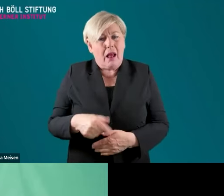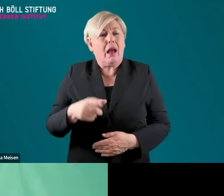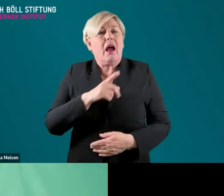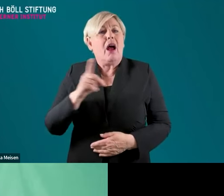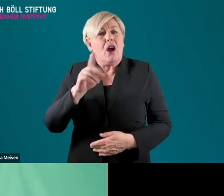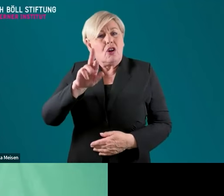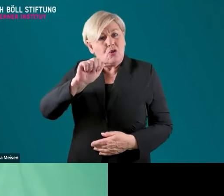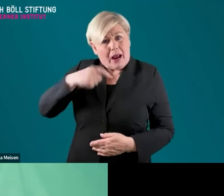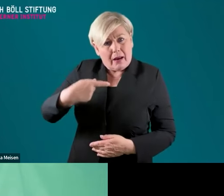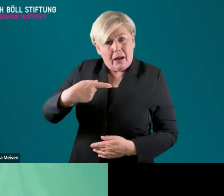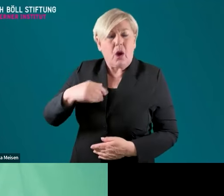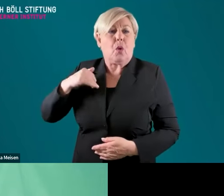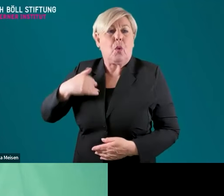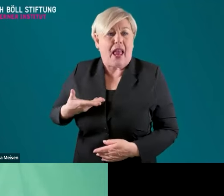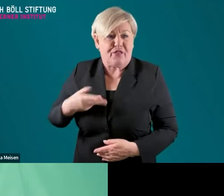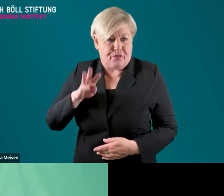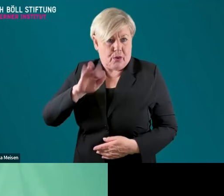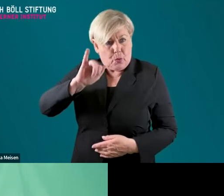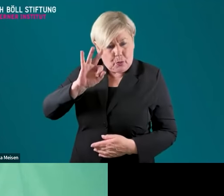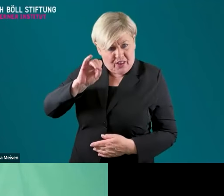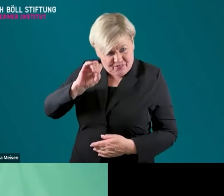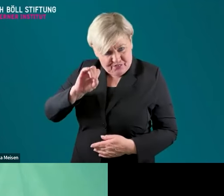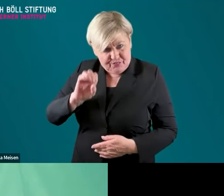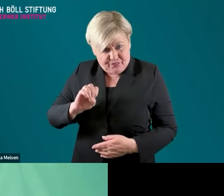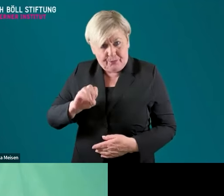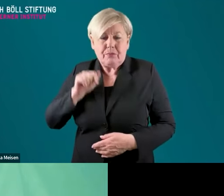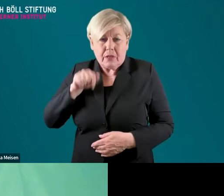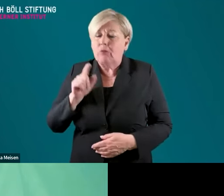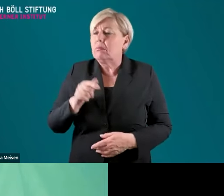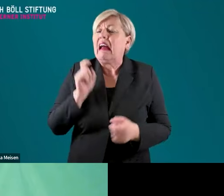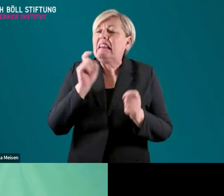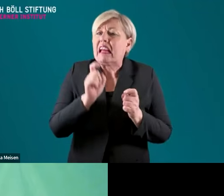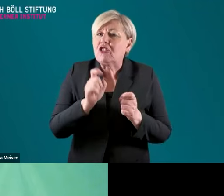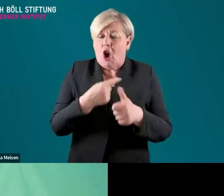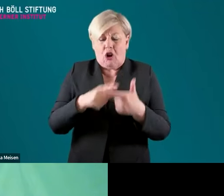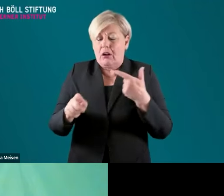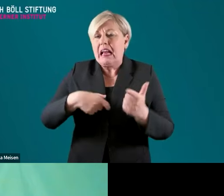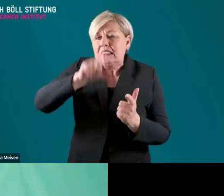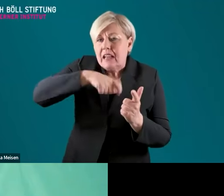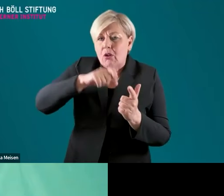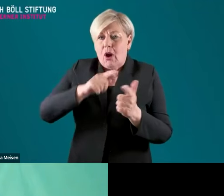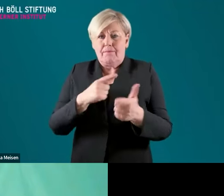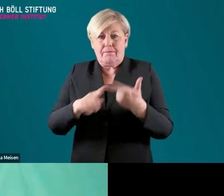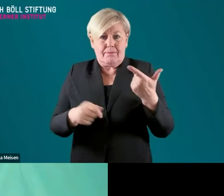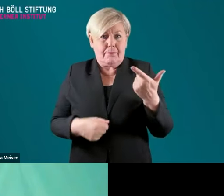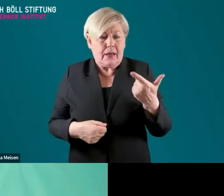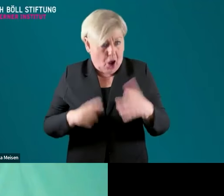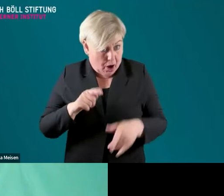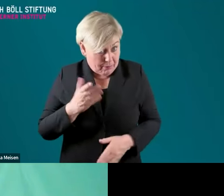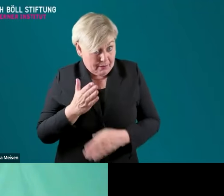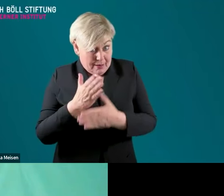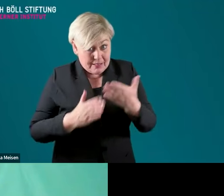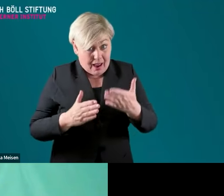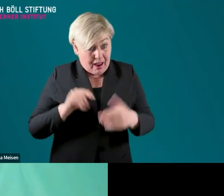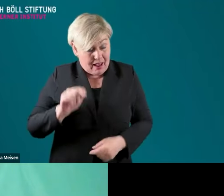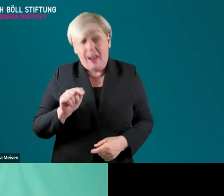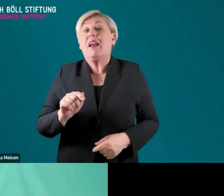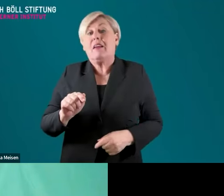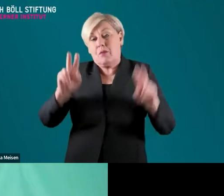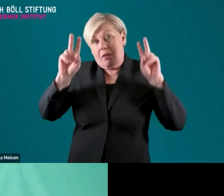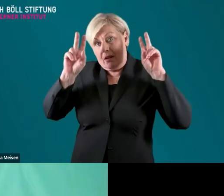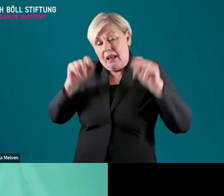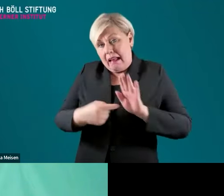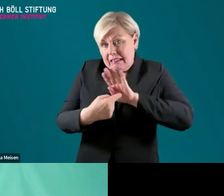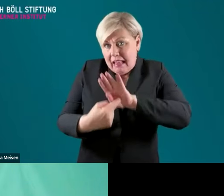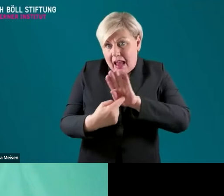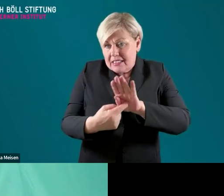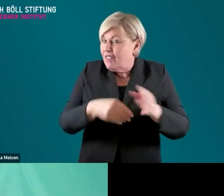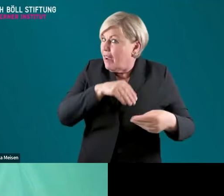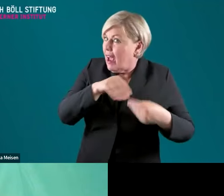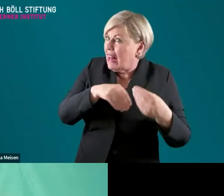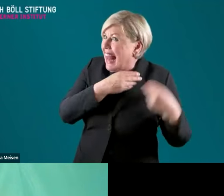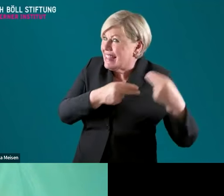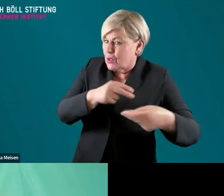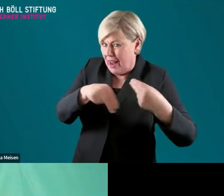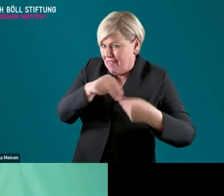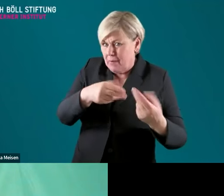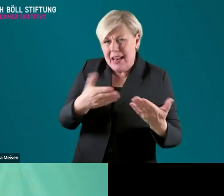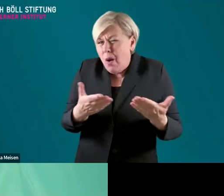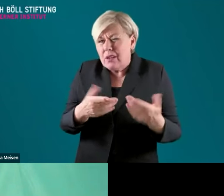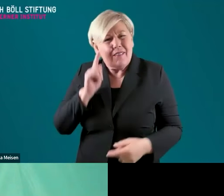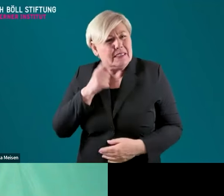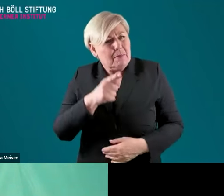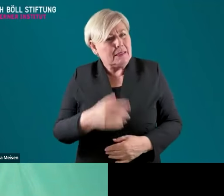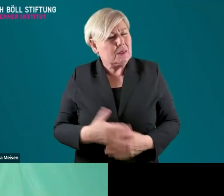was ja viel in den sozialen Medien, jetzt auch TikTok, Insta zu finden ist, ob das Teil dieses Narratives ist, traditionelle Familie? Oder wie würdest du das einsortieren?